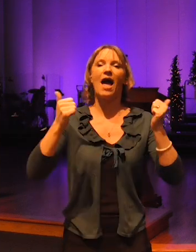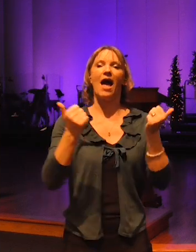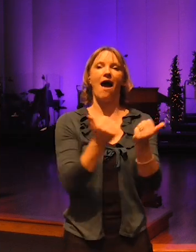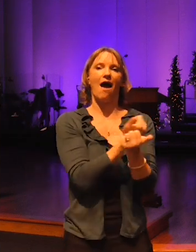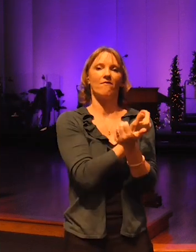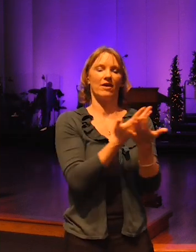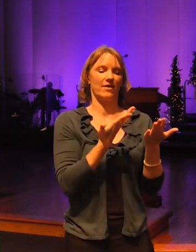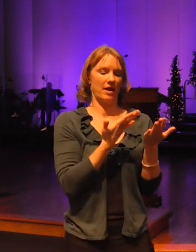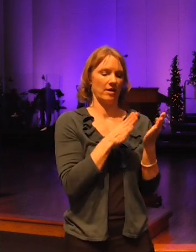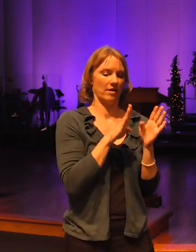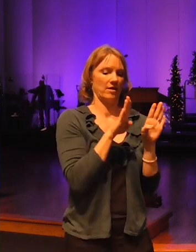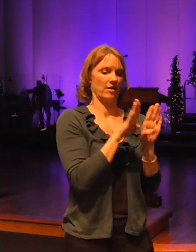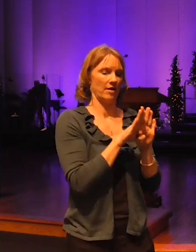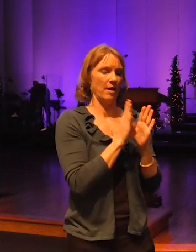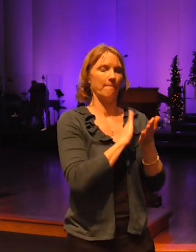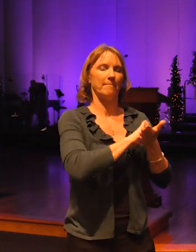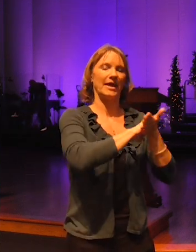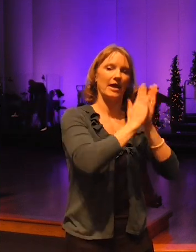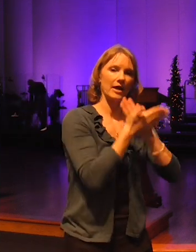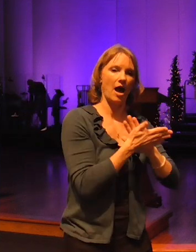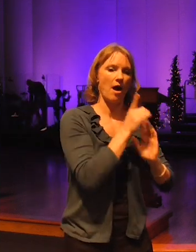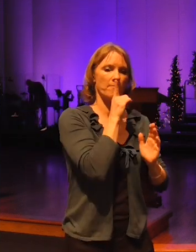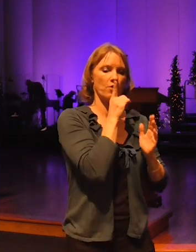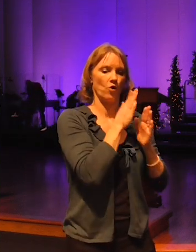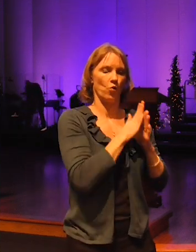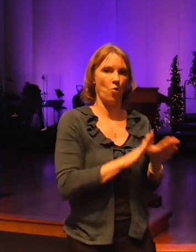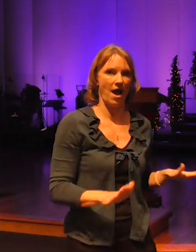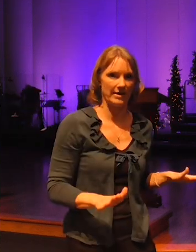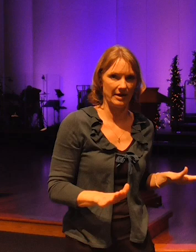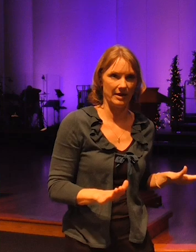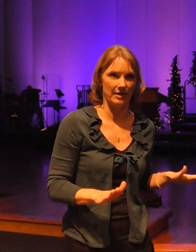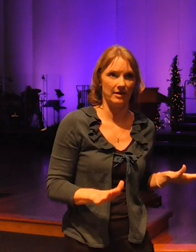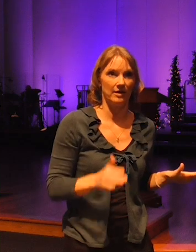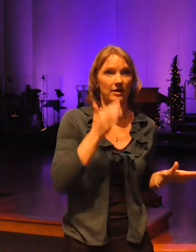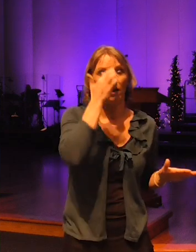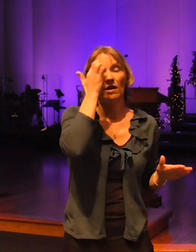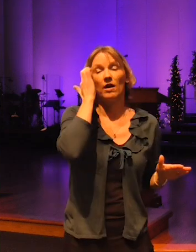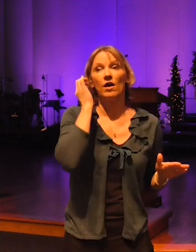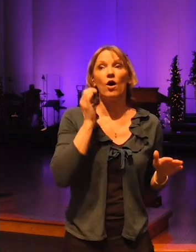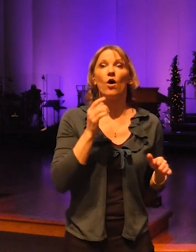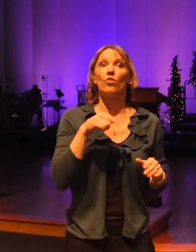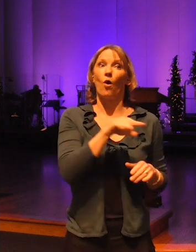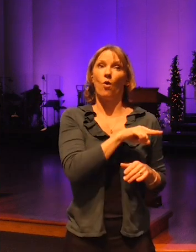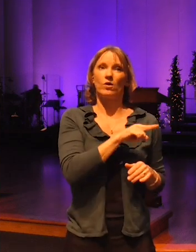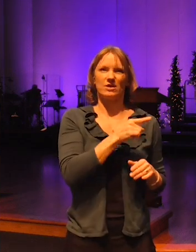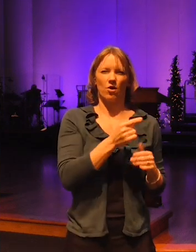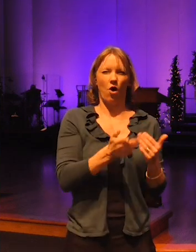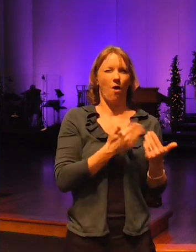esos suelen ser mis momentos favoritos de las fiestas, especialmente cuando estoy con los niños.